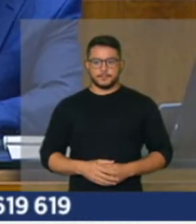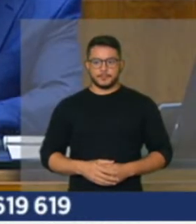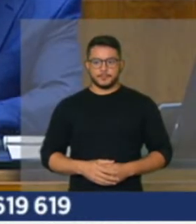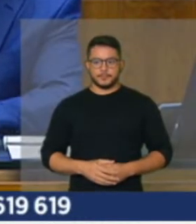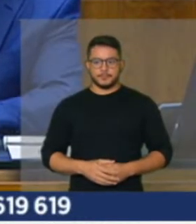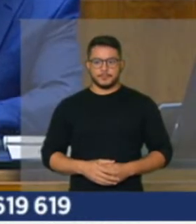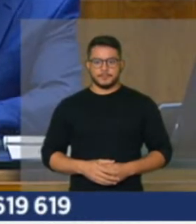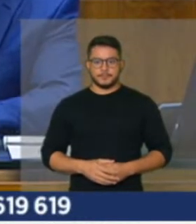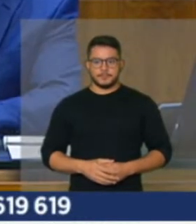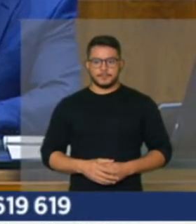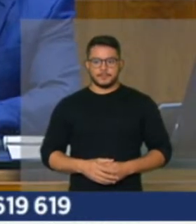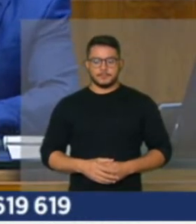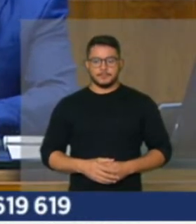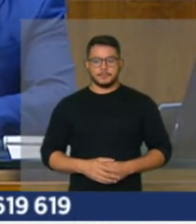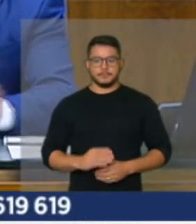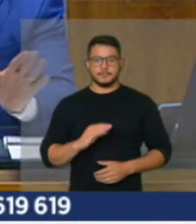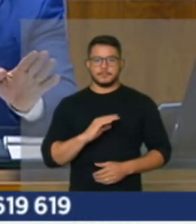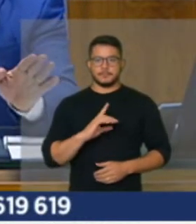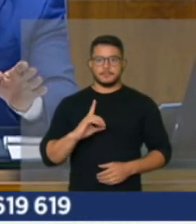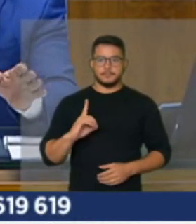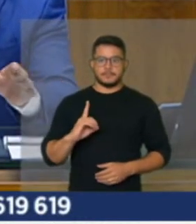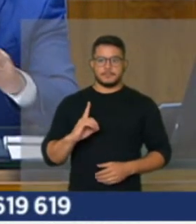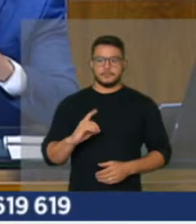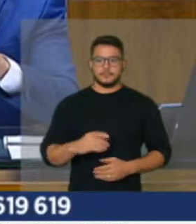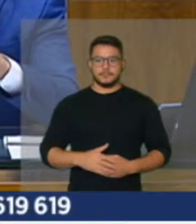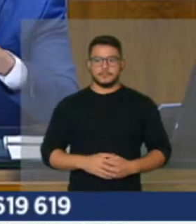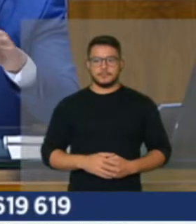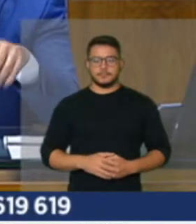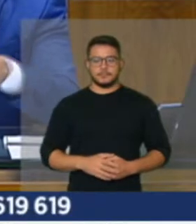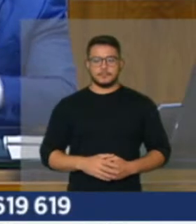CIDADANIA? -- [DEPUTADO]: CIDADANIA, SENHOR PRESIDENTE, ORIENTA SIM A ESSA IMPORTANTE MATÉRIA. É FUNDAMENTAL NÓS